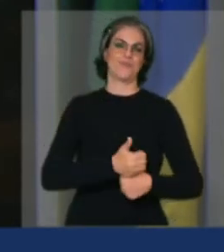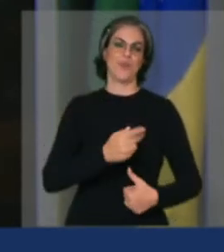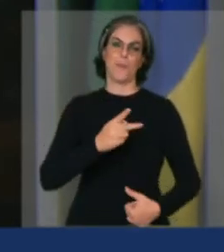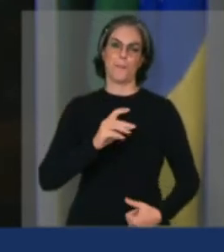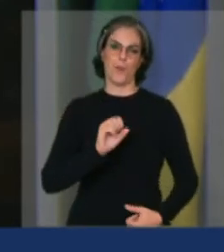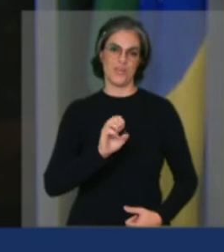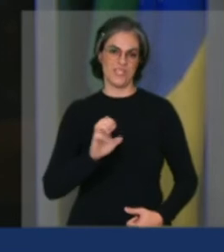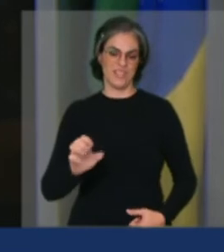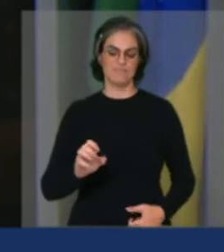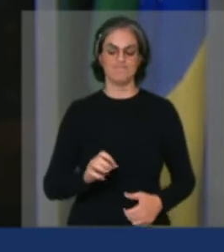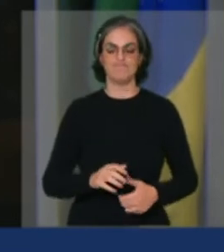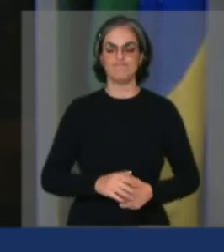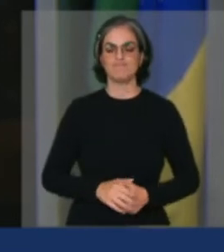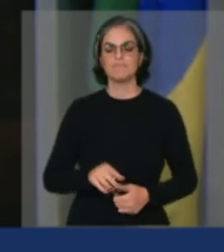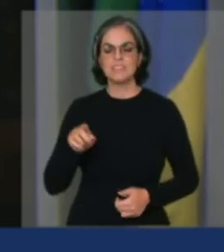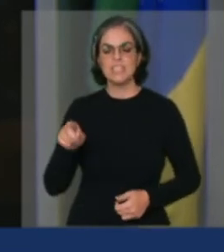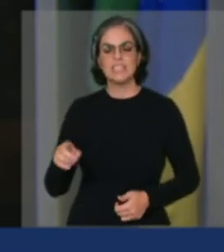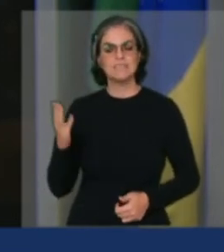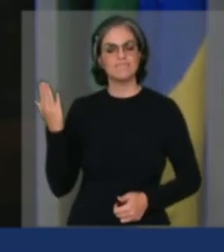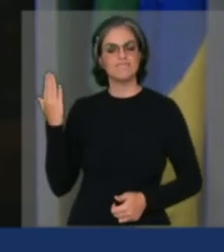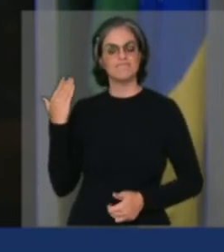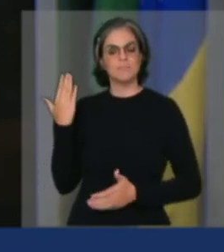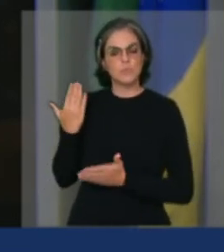PRESIDENTE, ESTES ALUNOS APROVADOS, ESTES ALUNOS É ... QUE SE DESTACARAM EM UM DOS